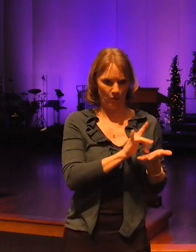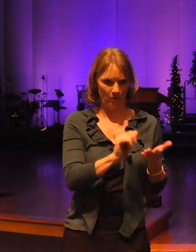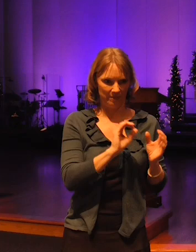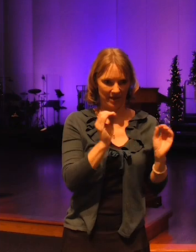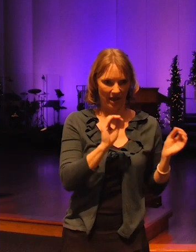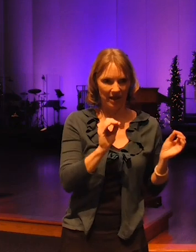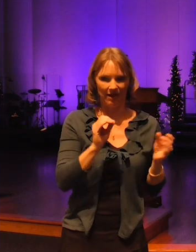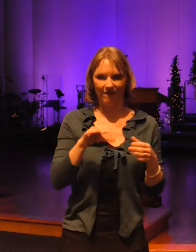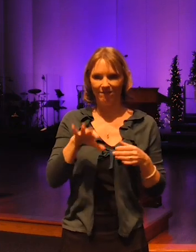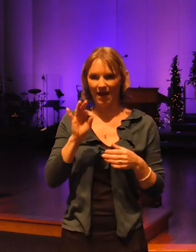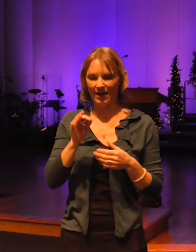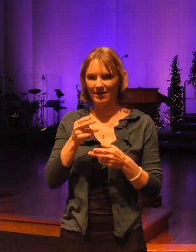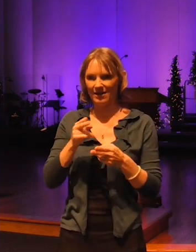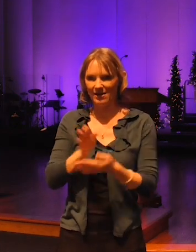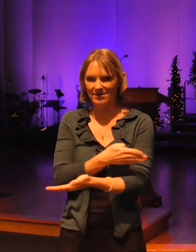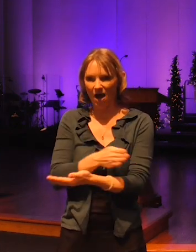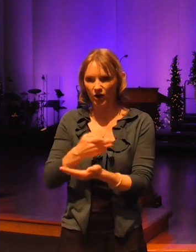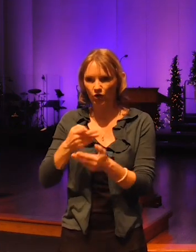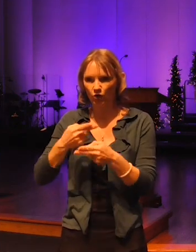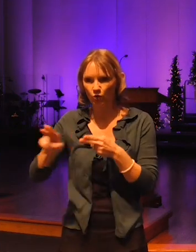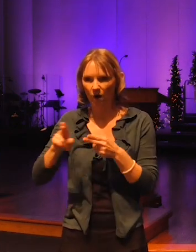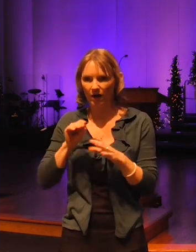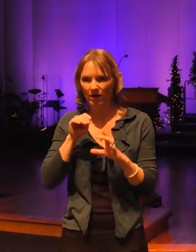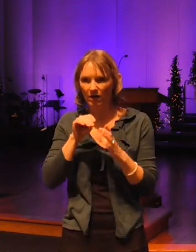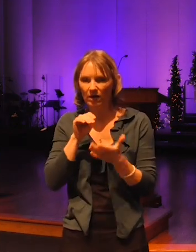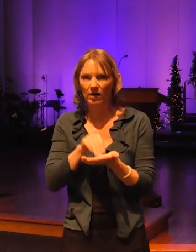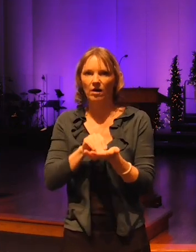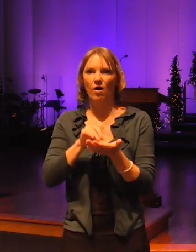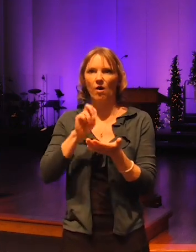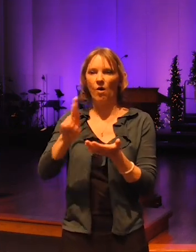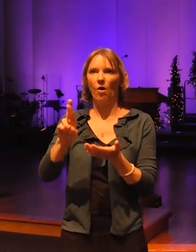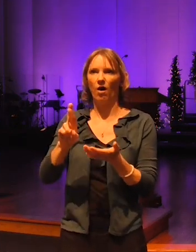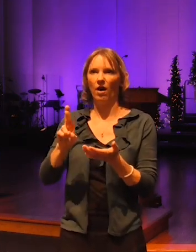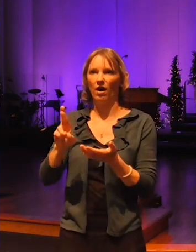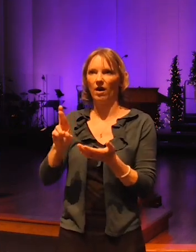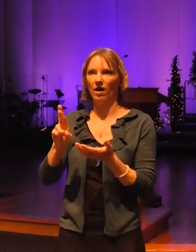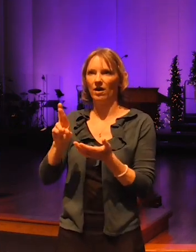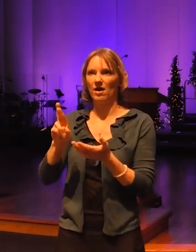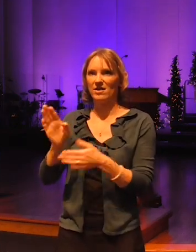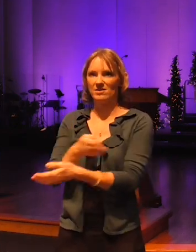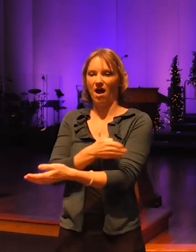allí o si cometo el pecado capital que es tener la canción terminando en un lado y empezar de nuevo por